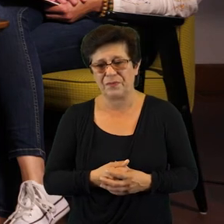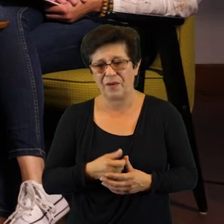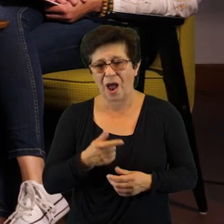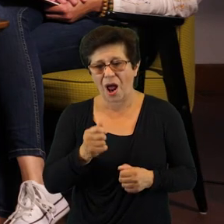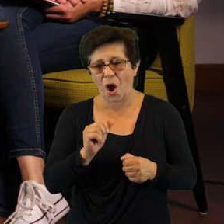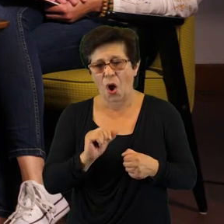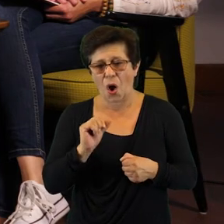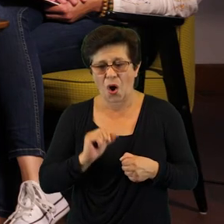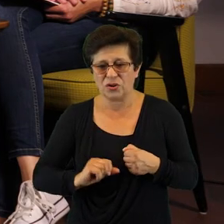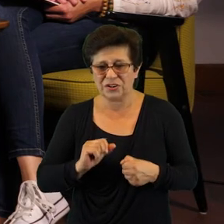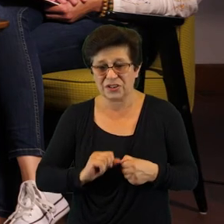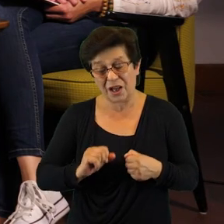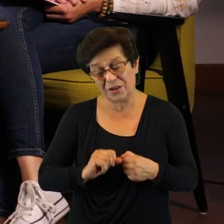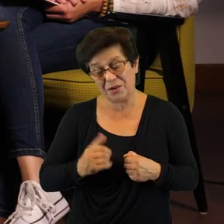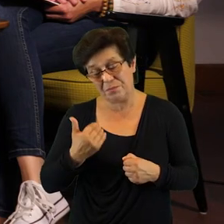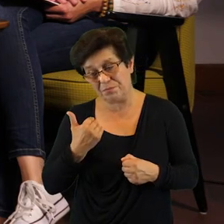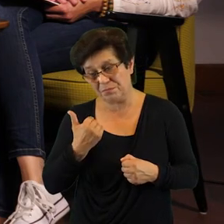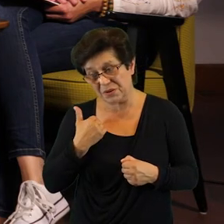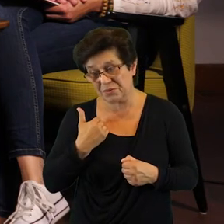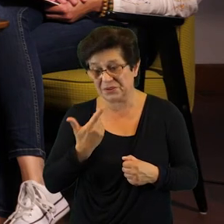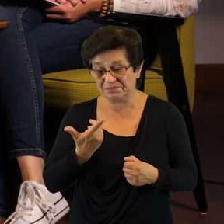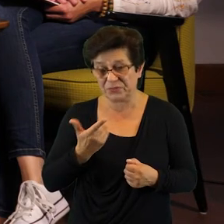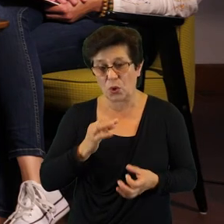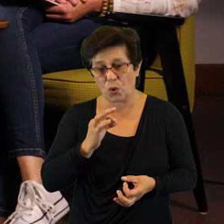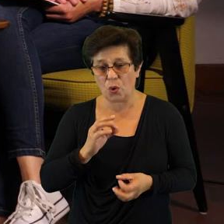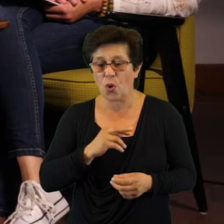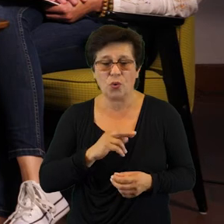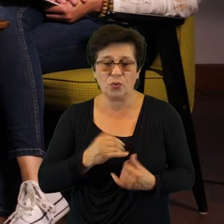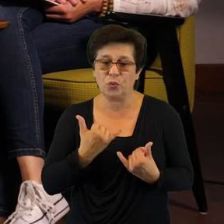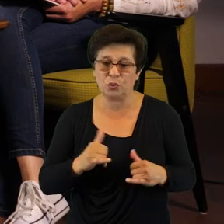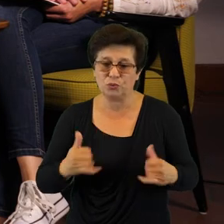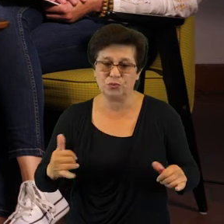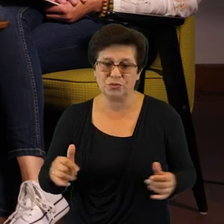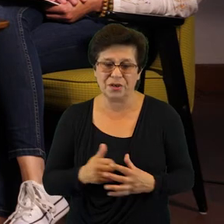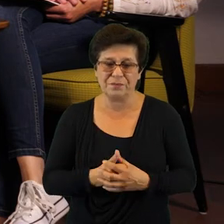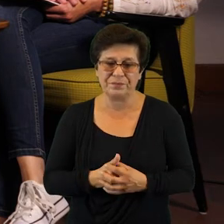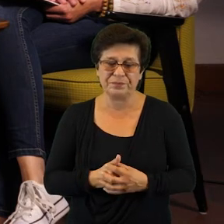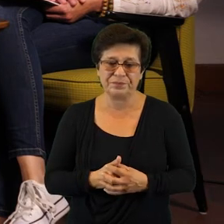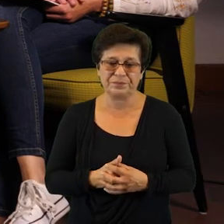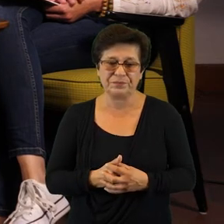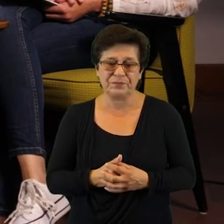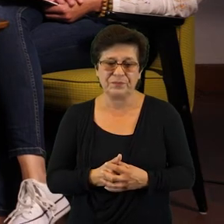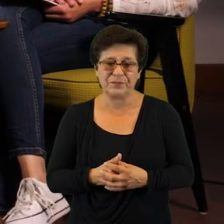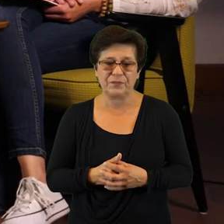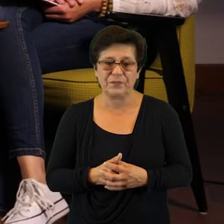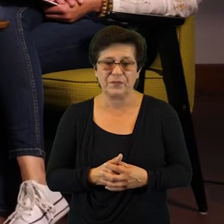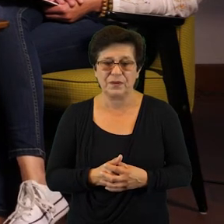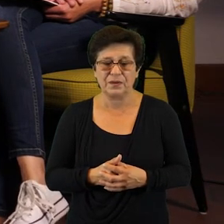ale myślę, że jednak pewnych granic nie przekraczał. To jest bardzo trudne do wyobrażenia,